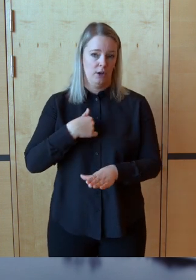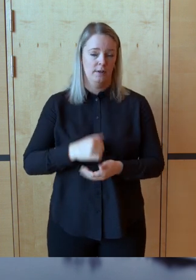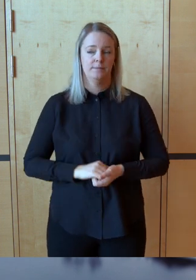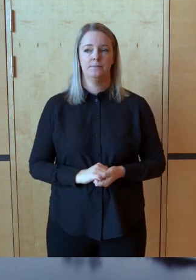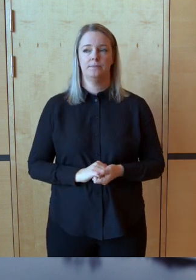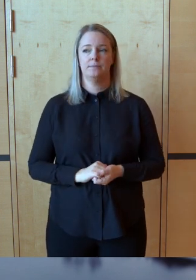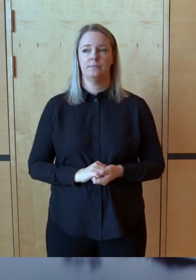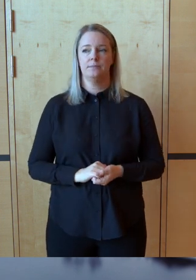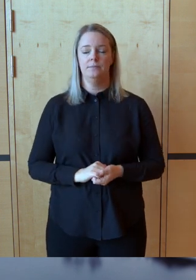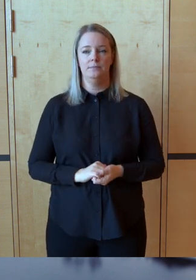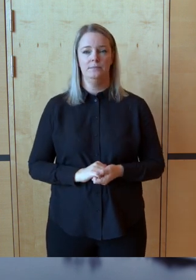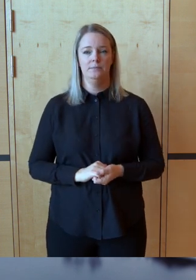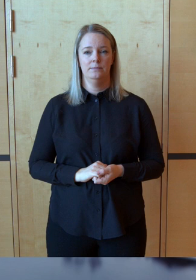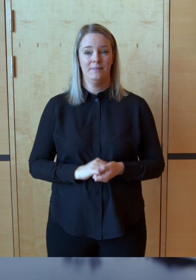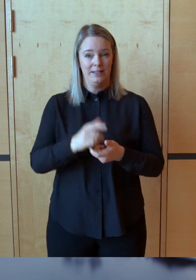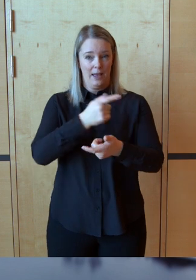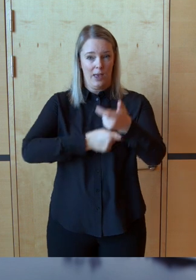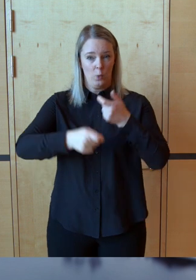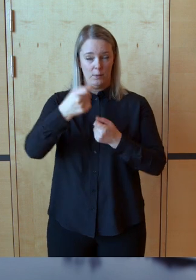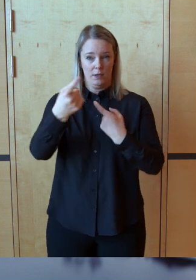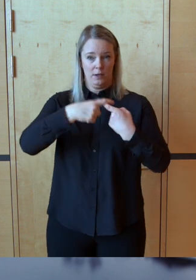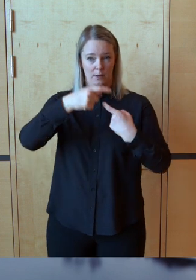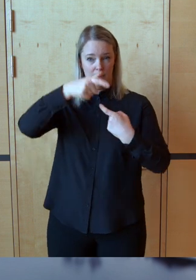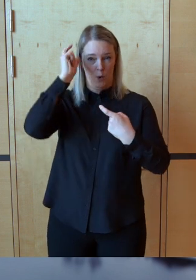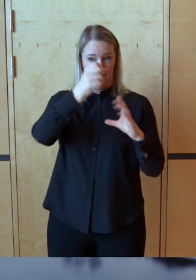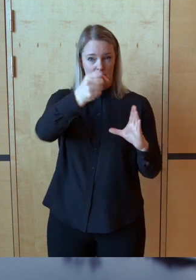Tittar man på ekonomin i projektet så Ellos